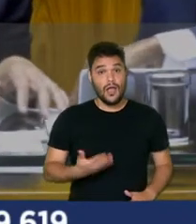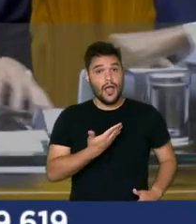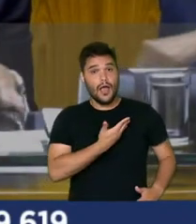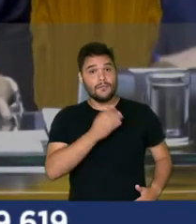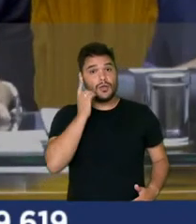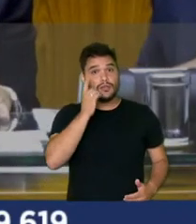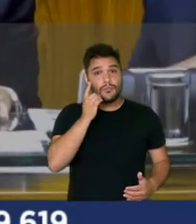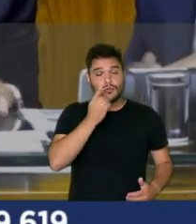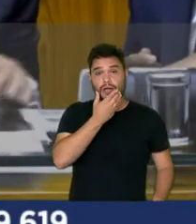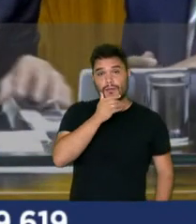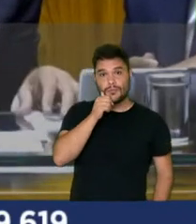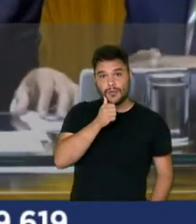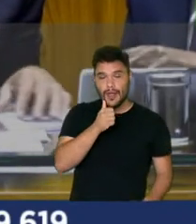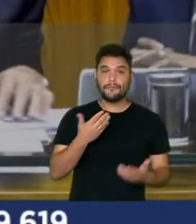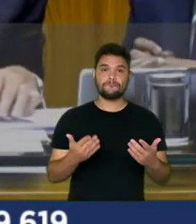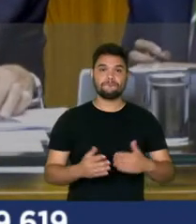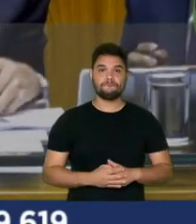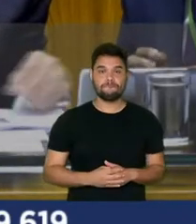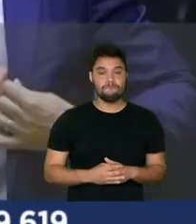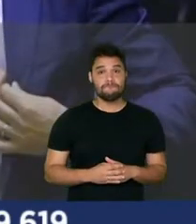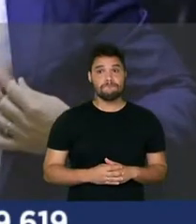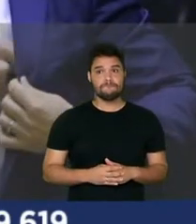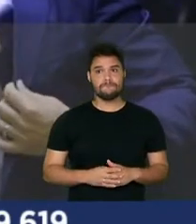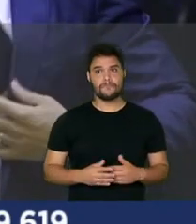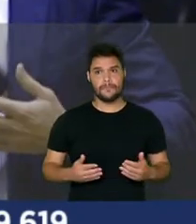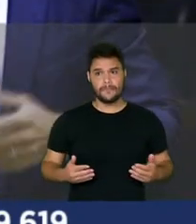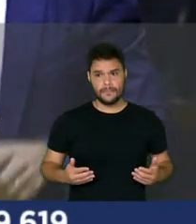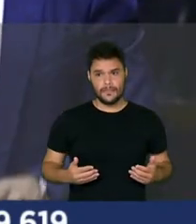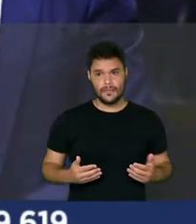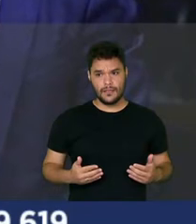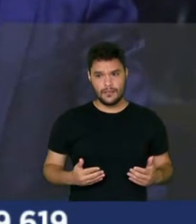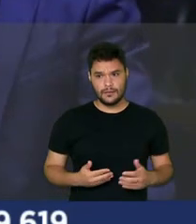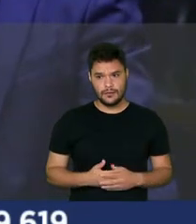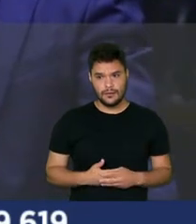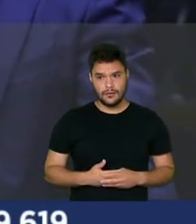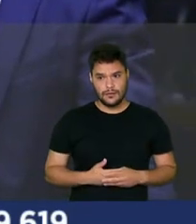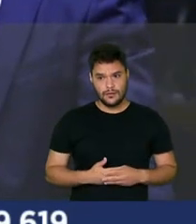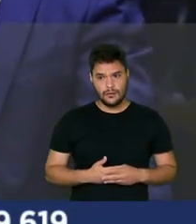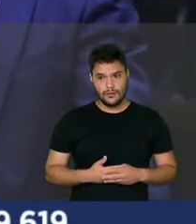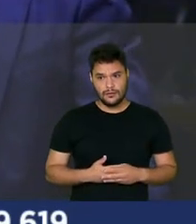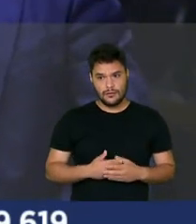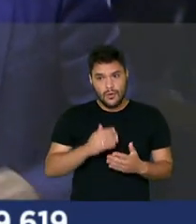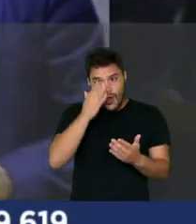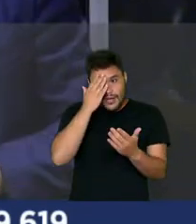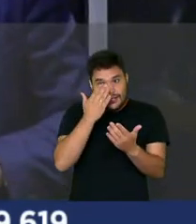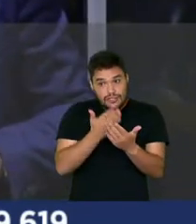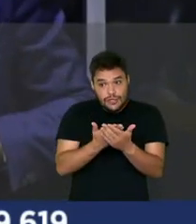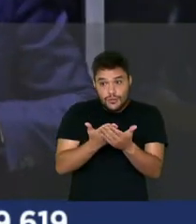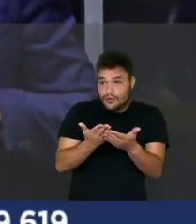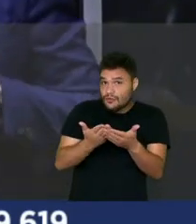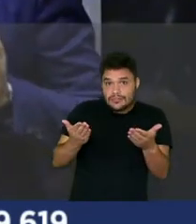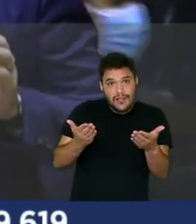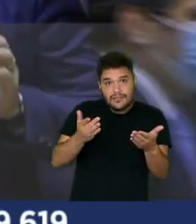CONTRA DITAR, DEPUTADO CARREIRAS. [DEPUTADO]: COLEGAS DEPUTADOS E DEPUTADAS, PRESIDENTE, ACHO QUE OS COLEGAS NÃO ESTÃO